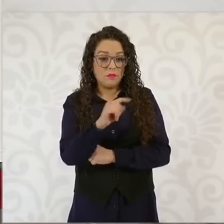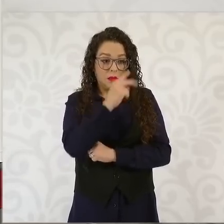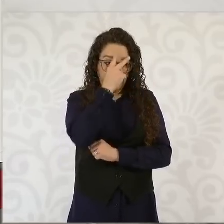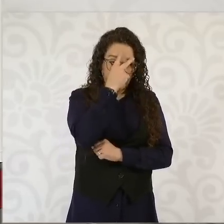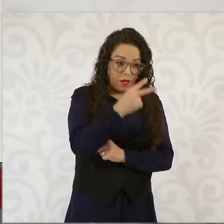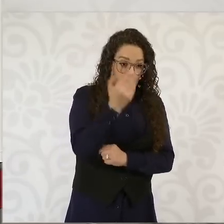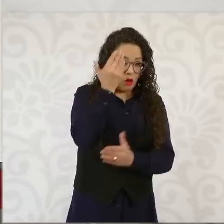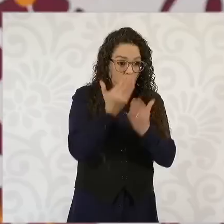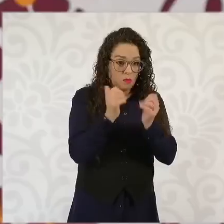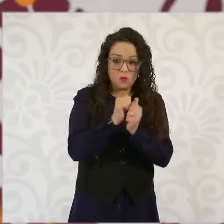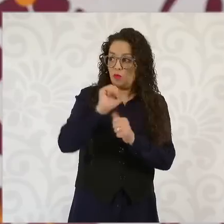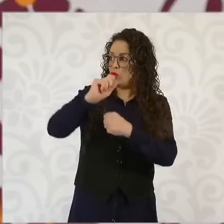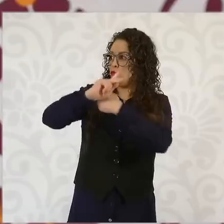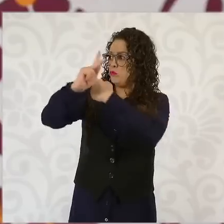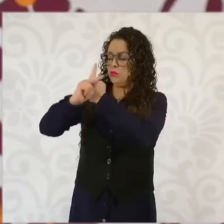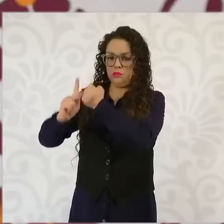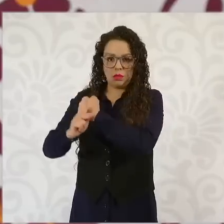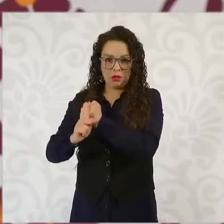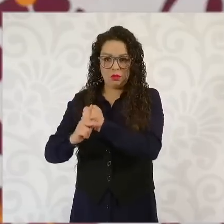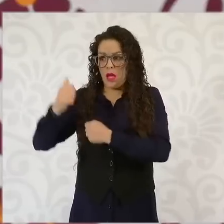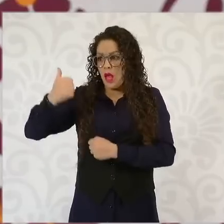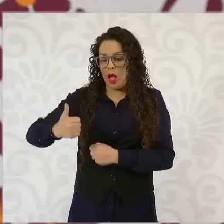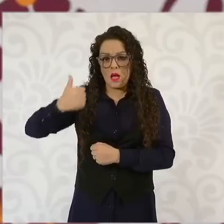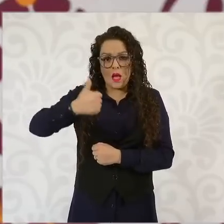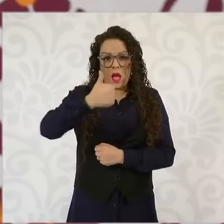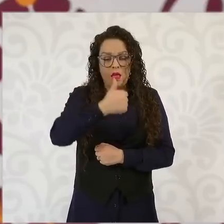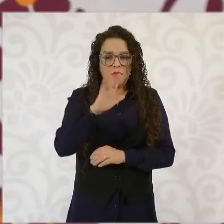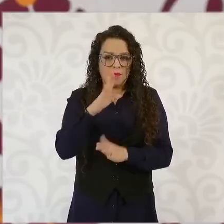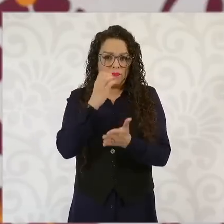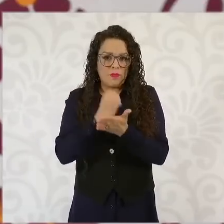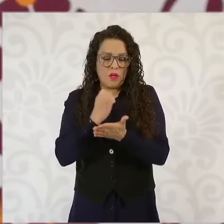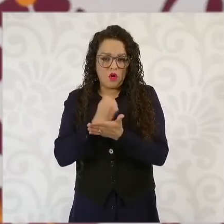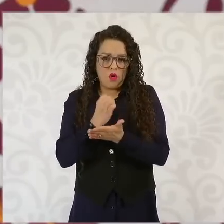económica distinta pero yo diría que hay una similitud si ustedes se fijan en las medidas